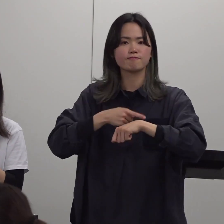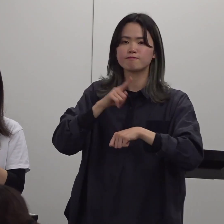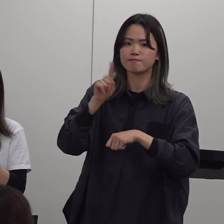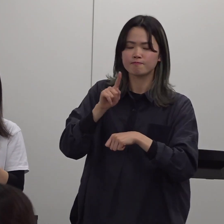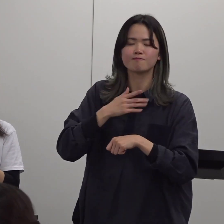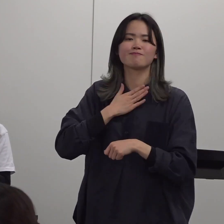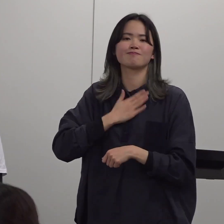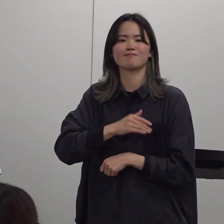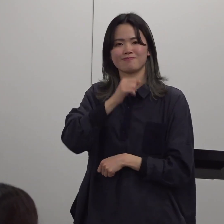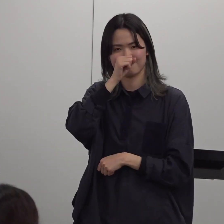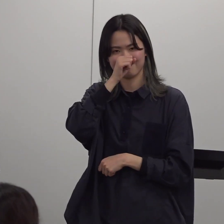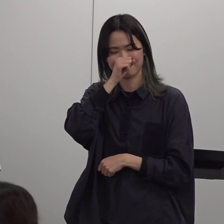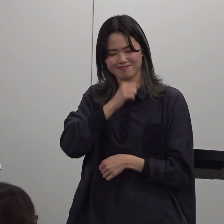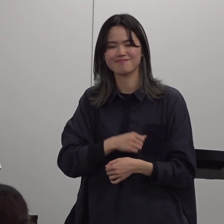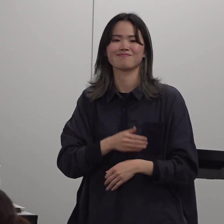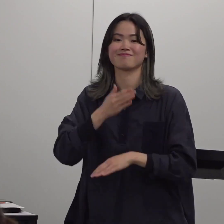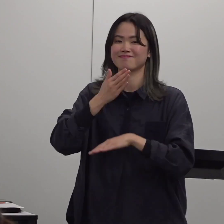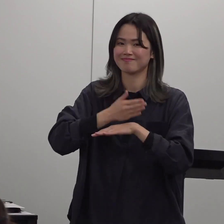ありがとうございます